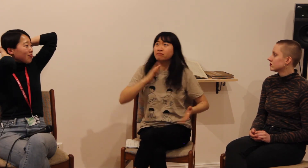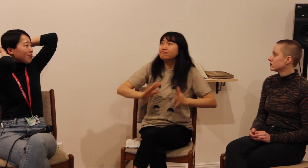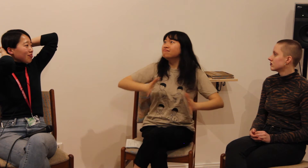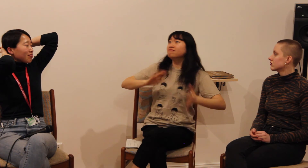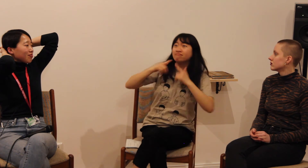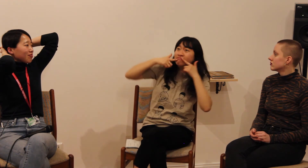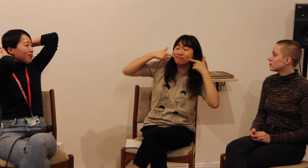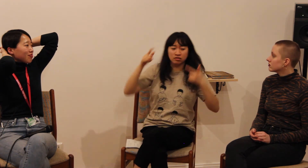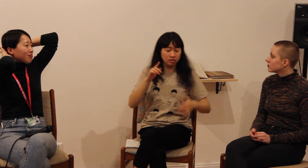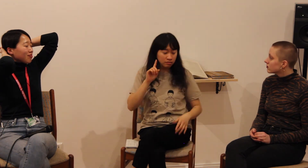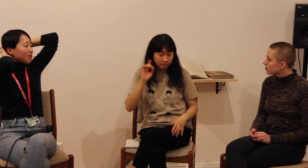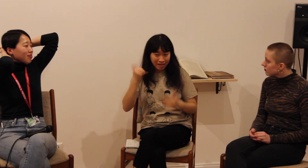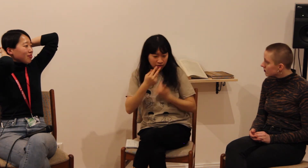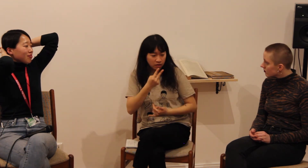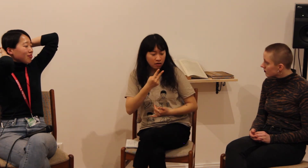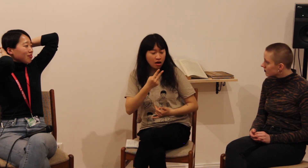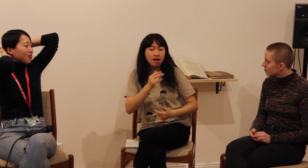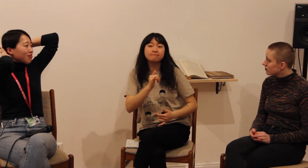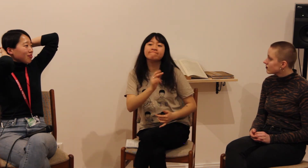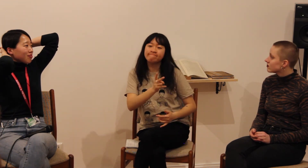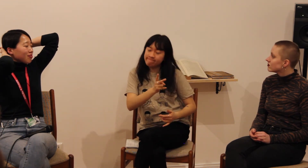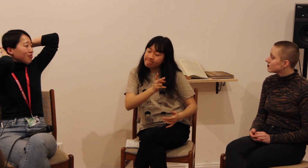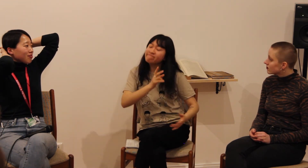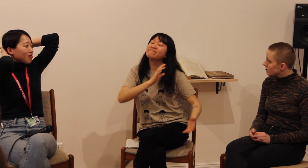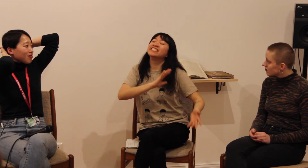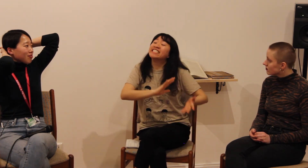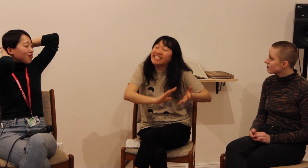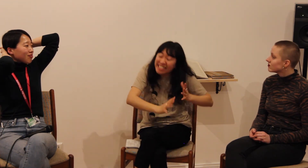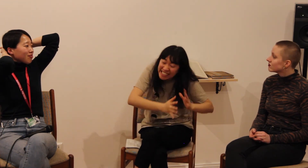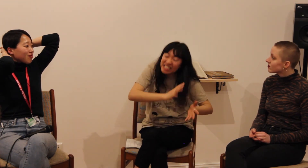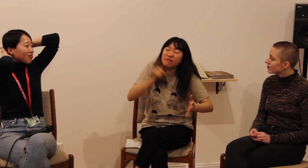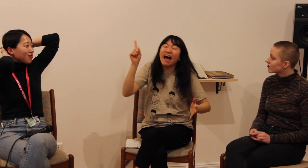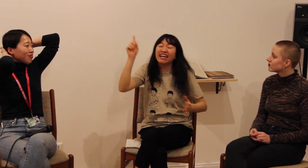Aber sie haben versucht mir die Lautsprache beizubringen.